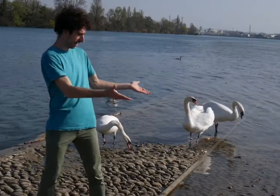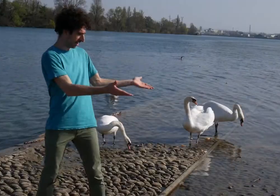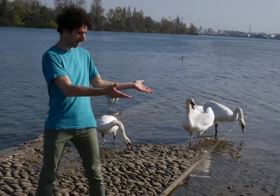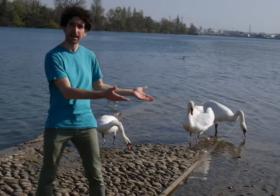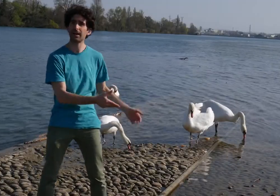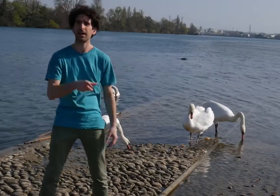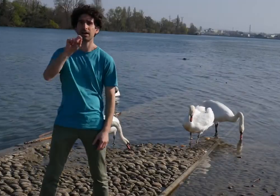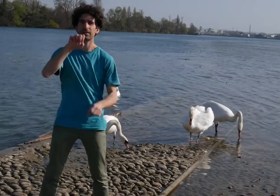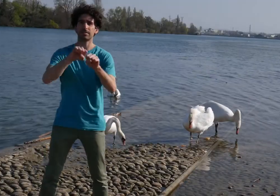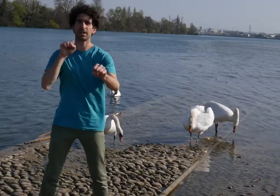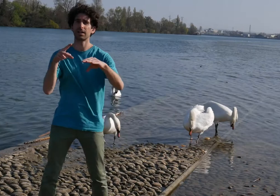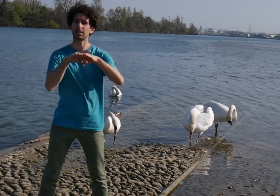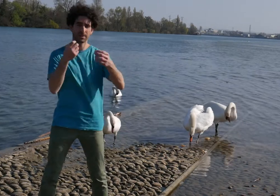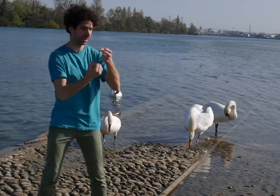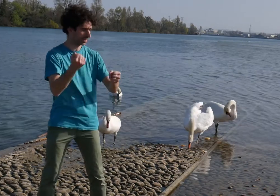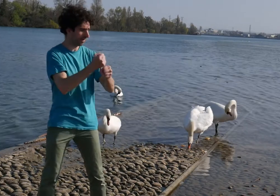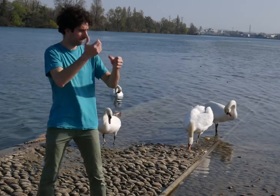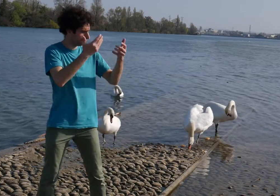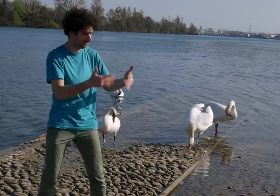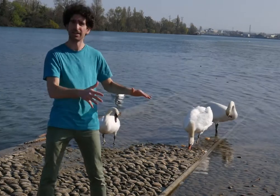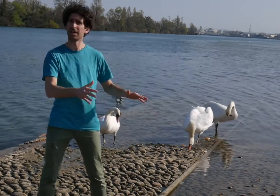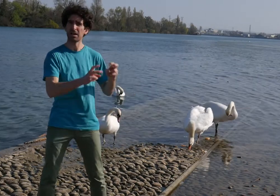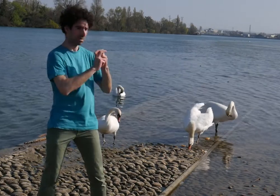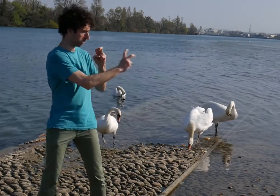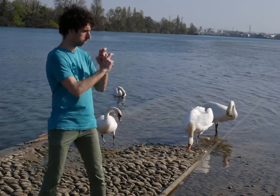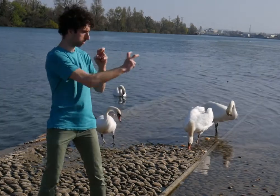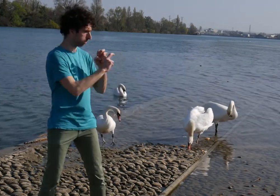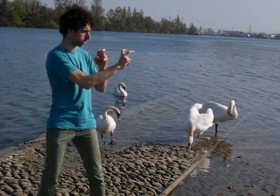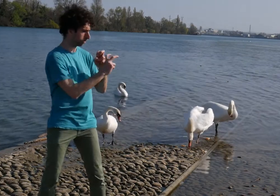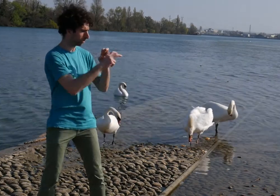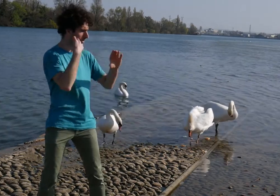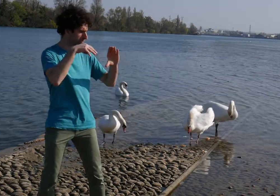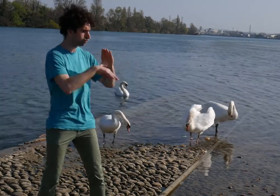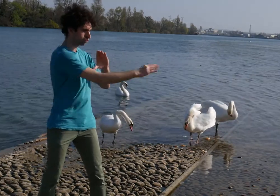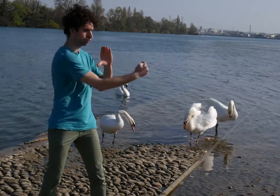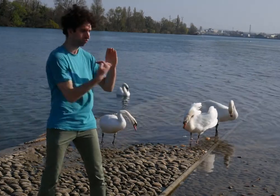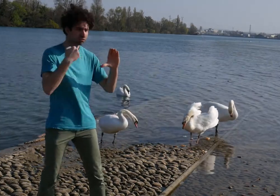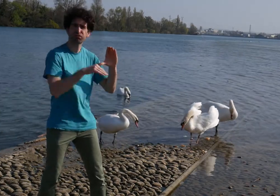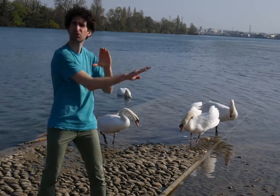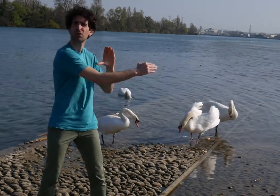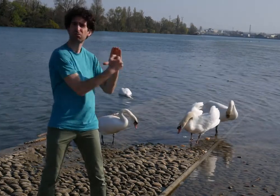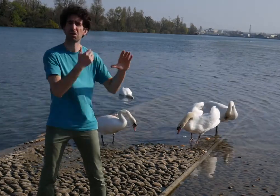Et voilà, au début du 20ème siècle, c'est fait ! Les trains font l'aller-retour.